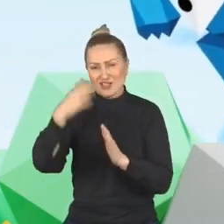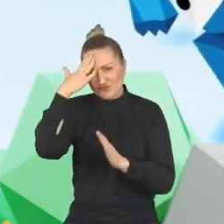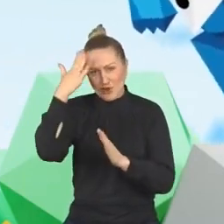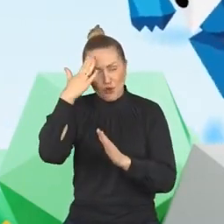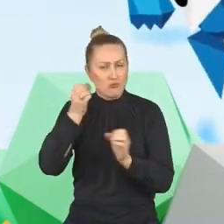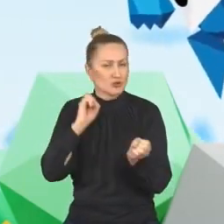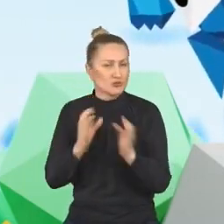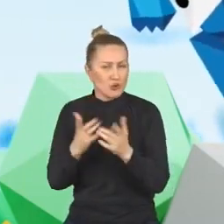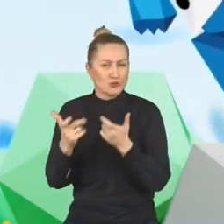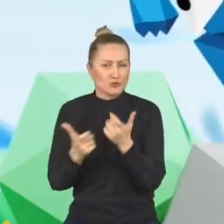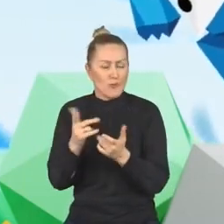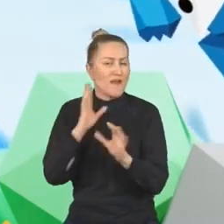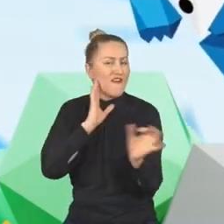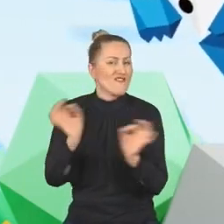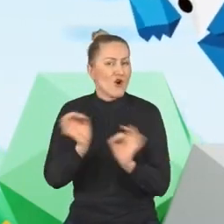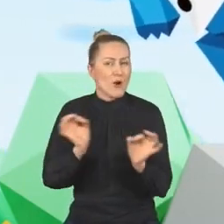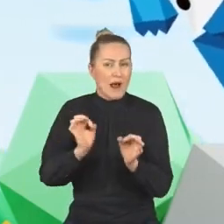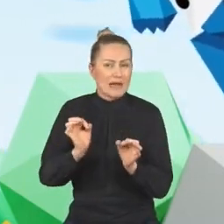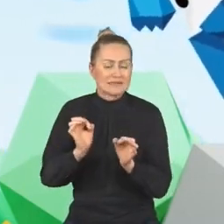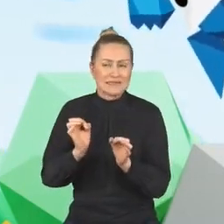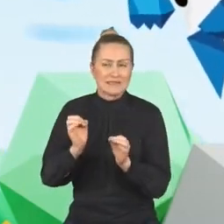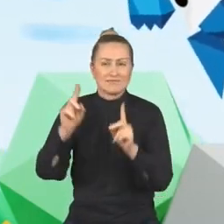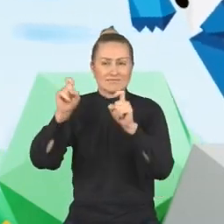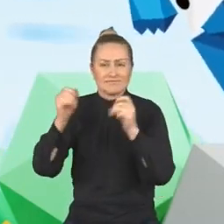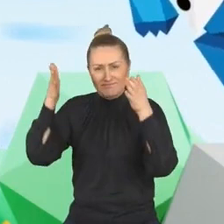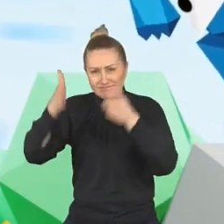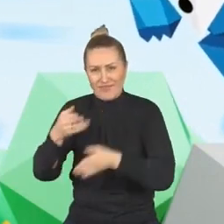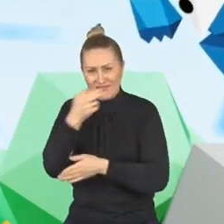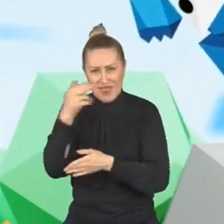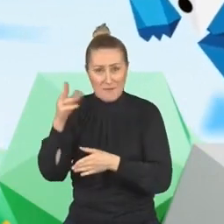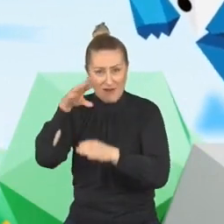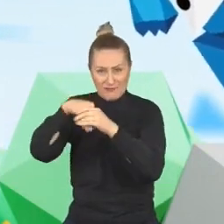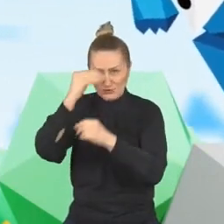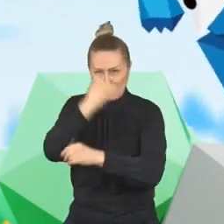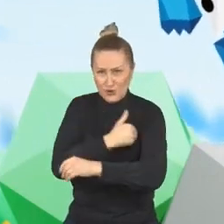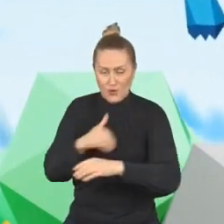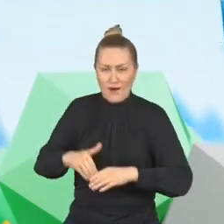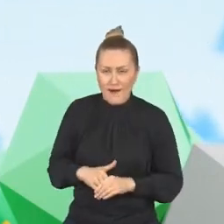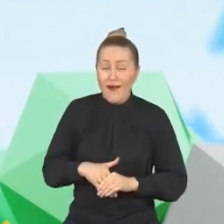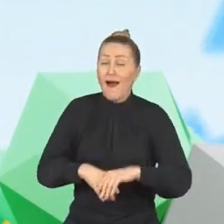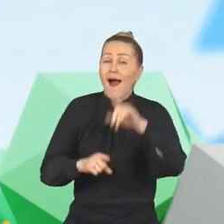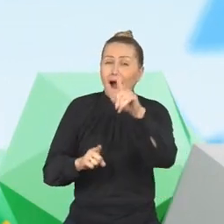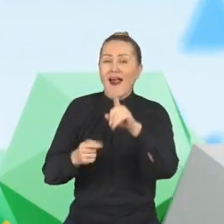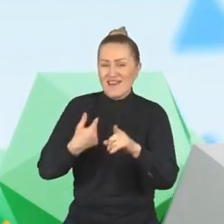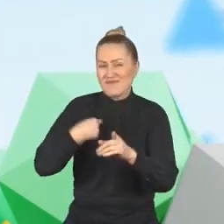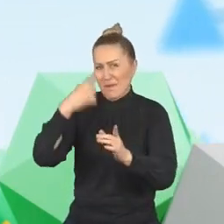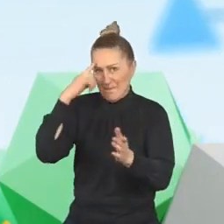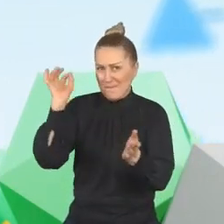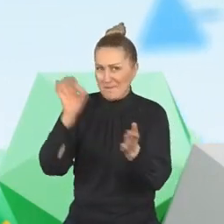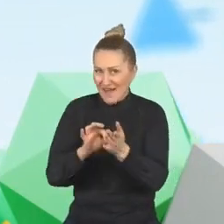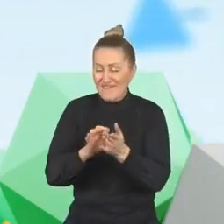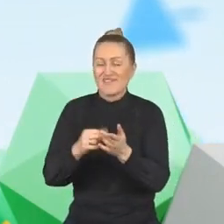podejmować w naszych szkołach. Natomiast jestem przekonany, że pomimo tego, że to poczucie